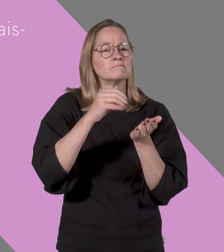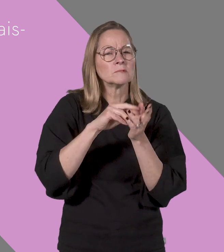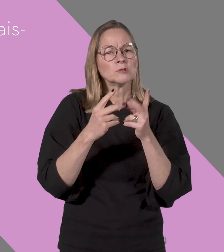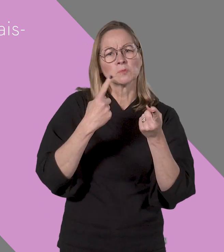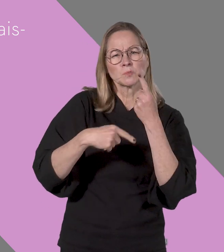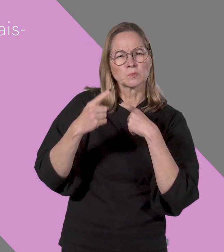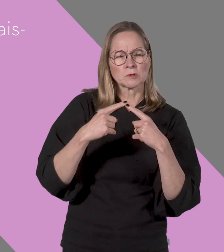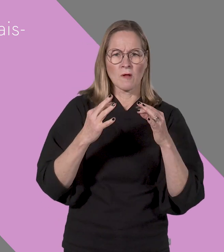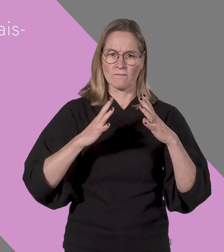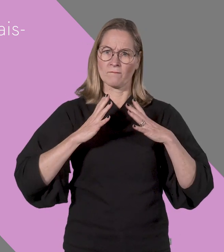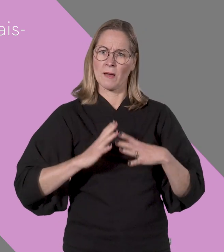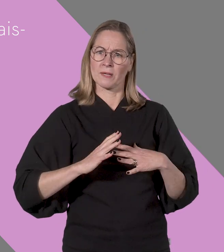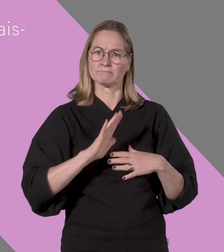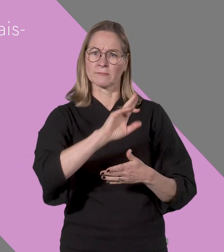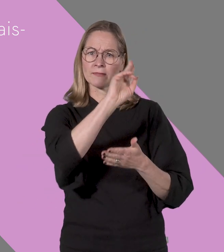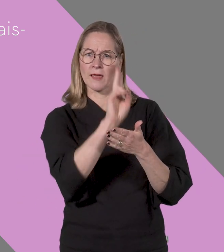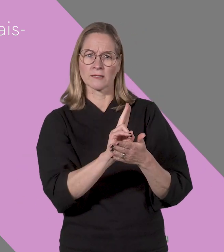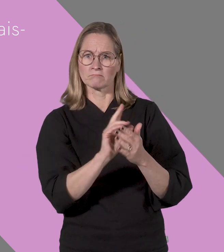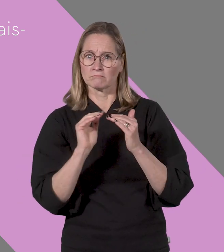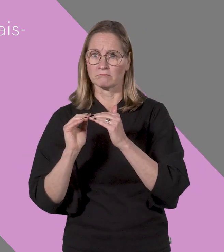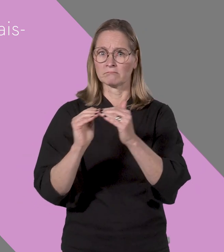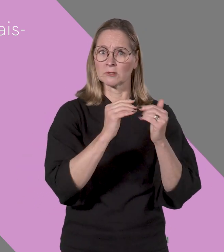Lisäksi keskustellaan siitä, miten vammaisten taiteilijoiden yhdenvertaisuus -